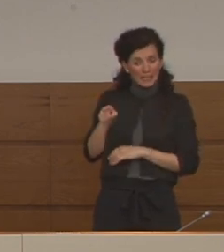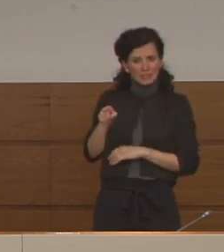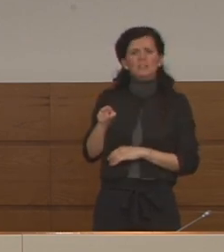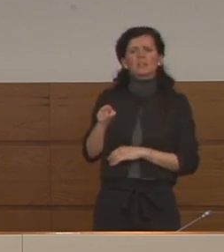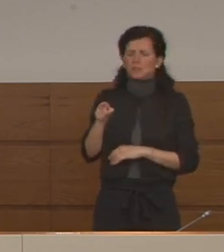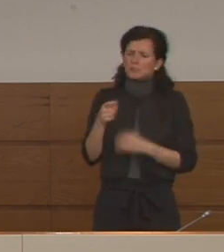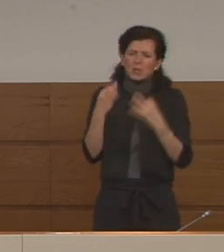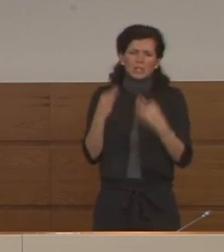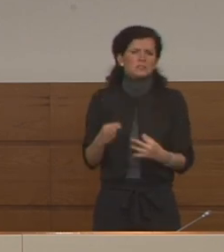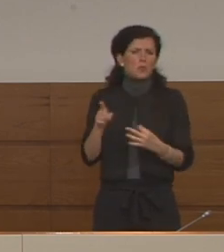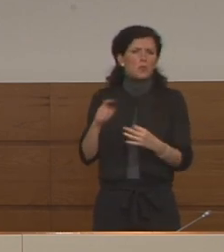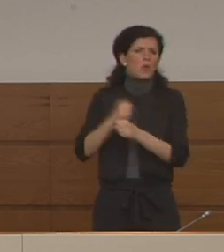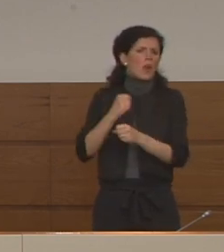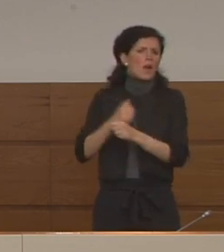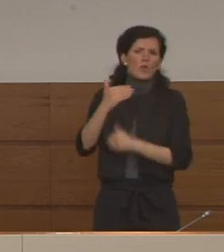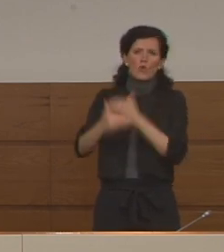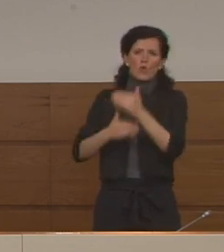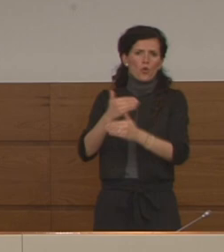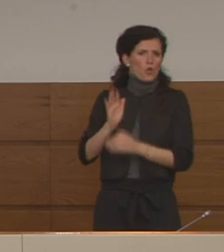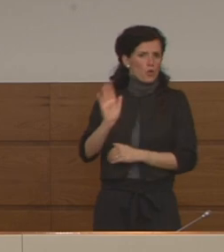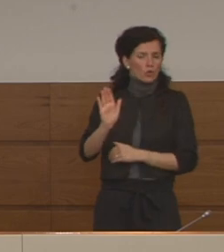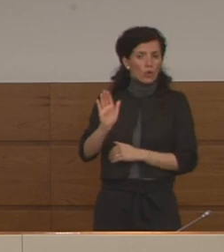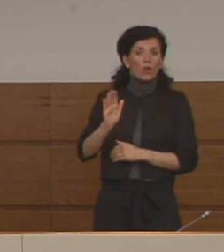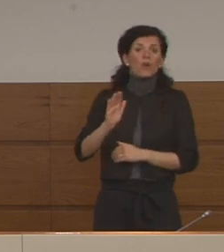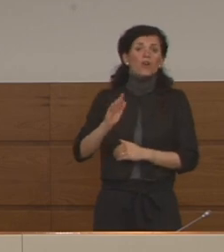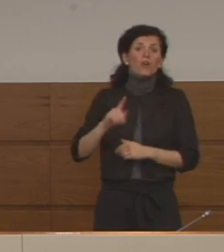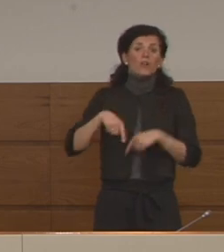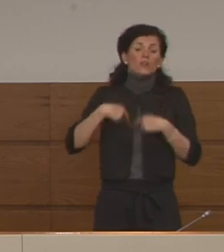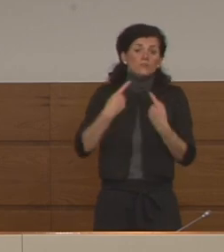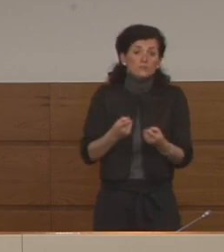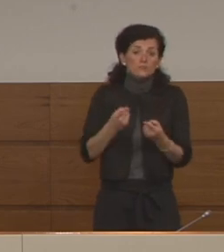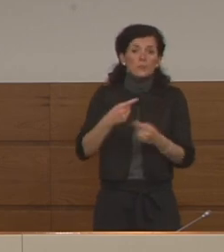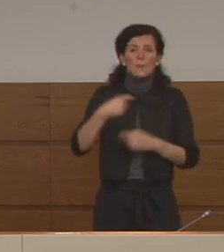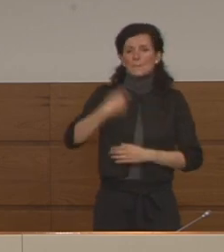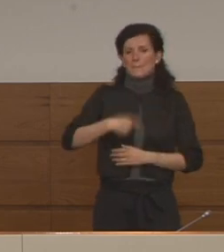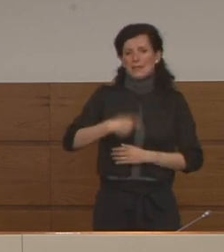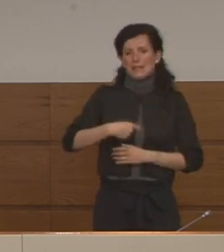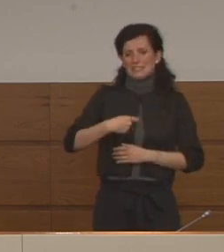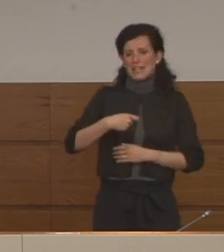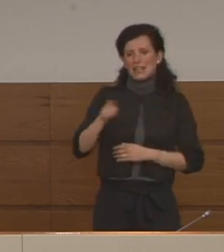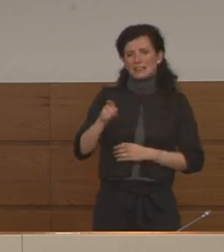lavoro e poi sarà il Presidente a decidere, il Presidente della task force, cosa